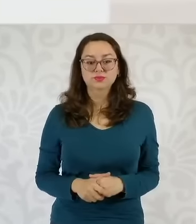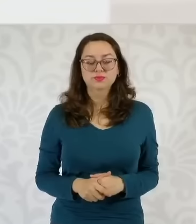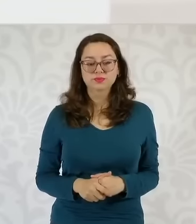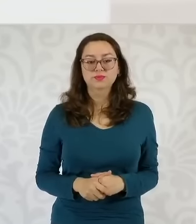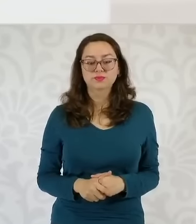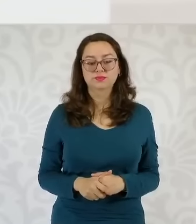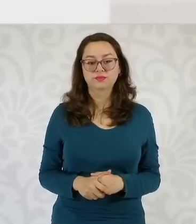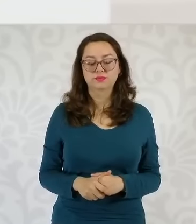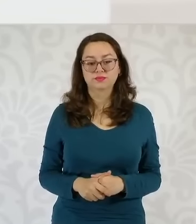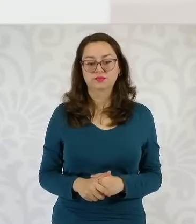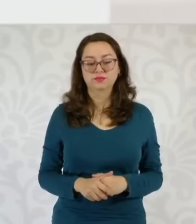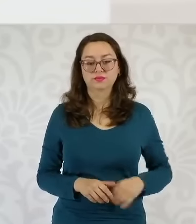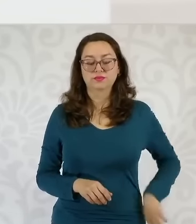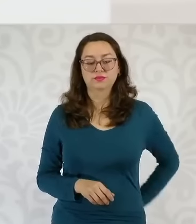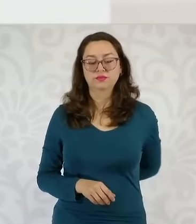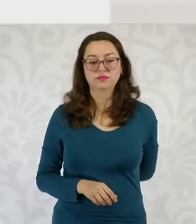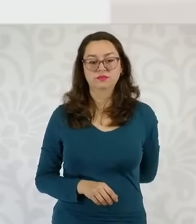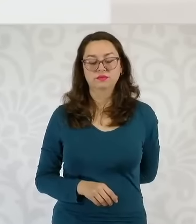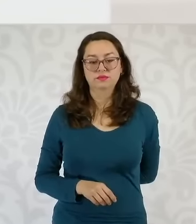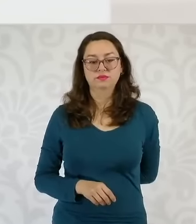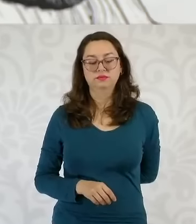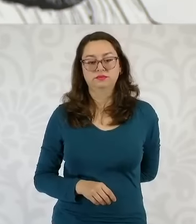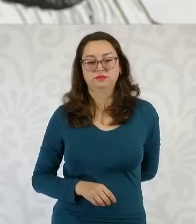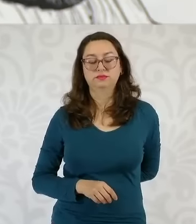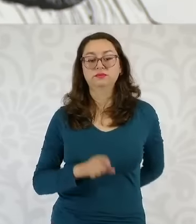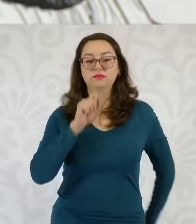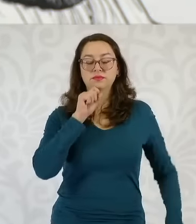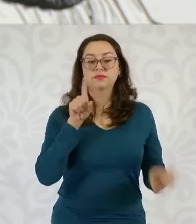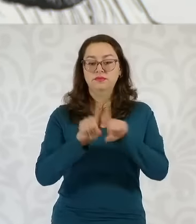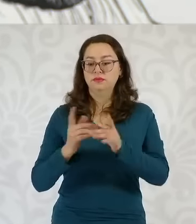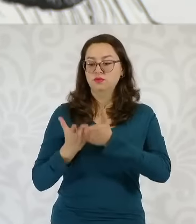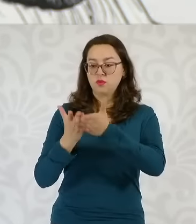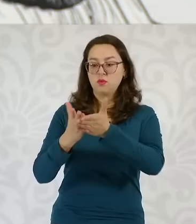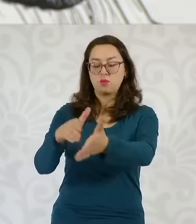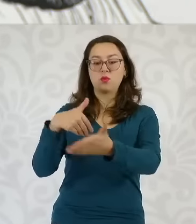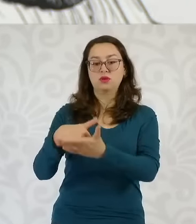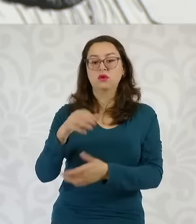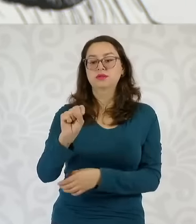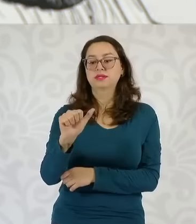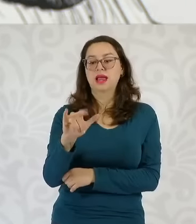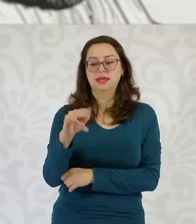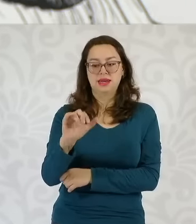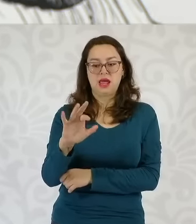incluida una parte muy importante del puerto de Salina Cruz bueno esta es la información del día